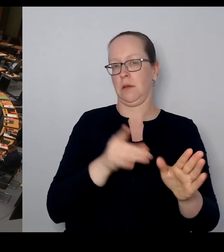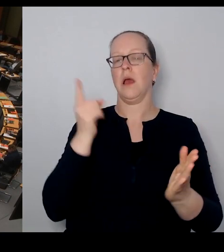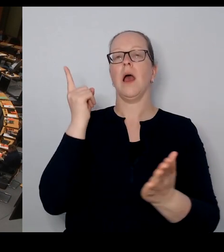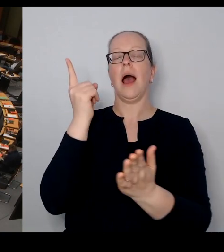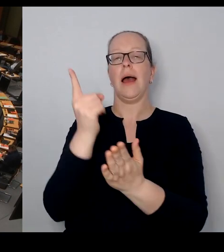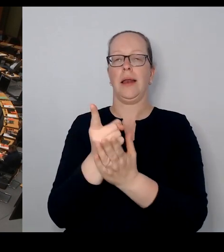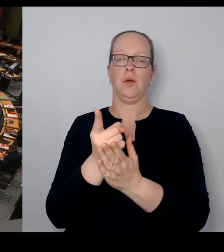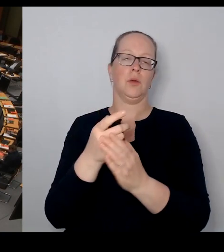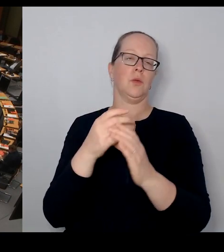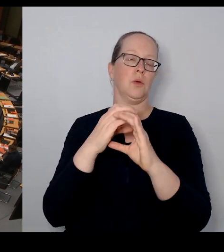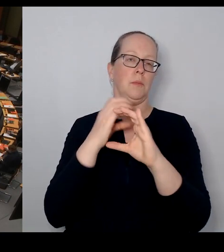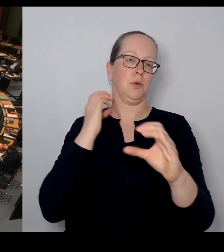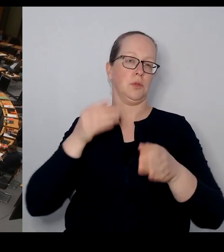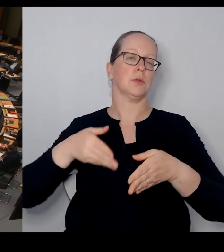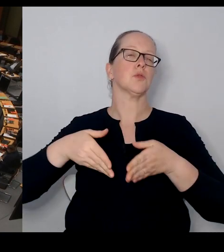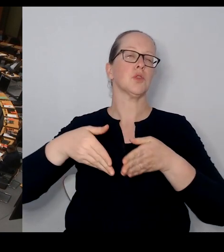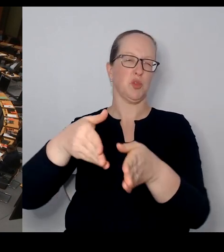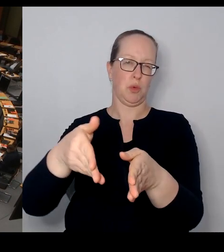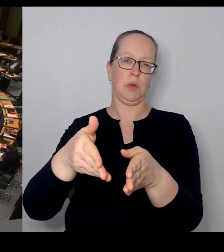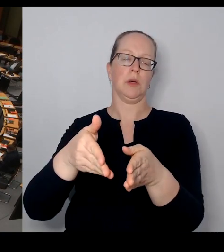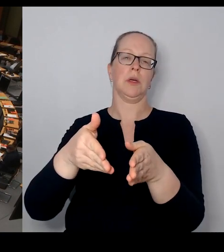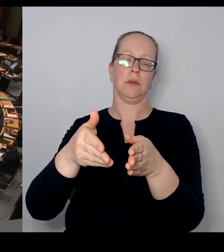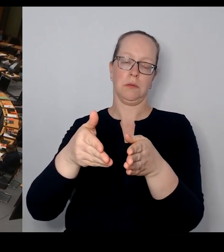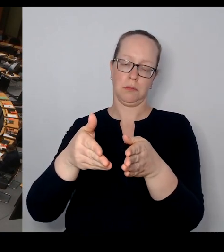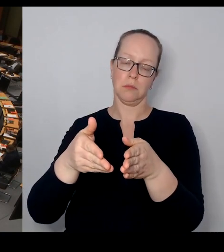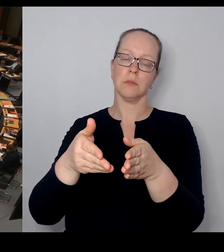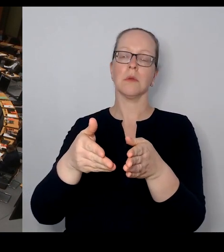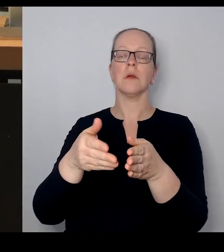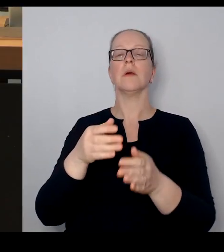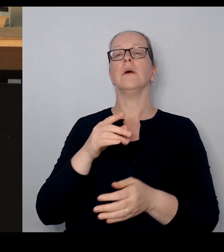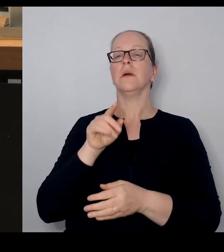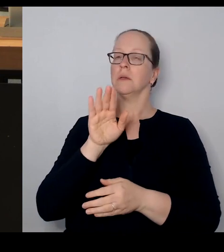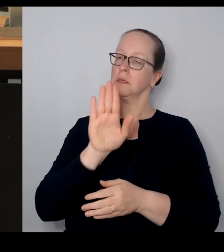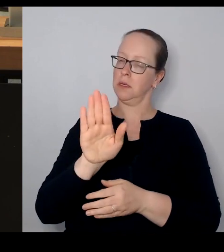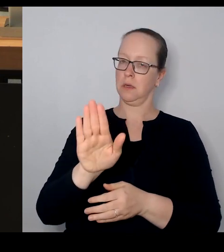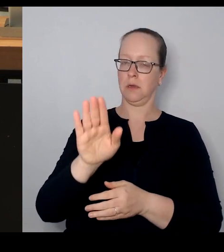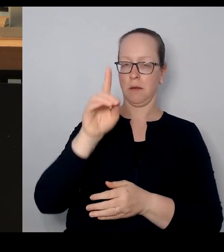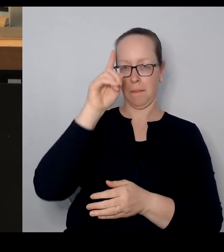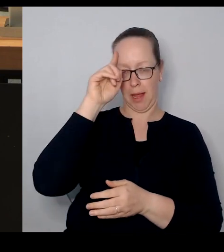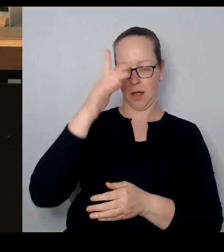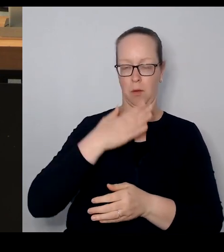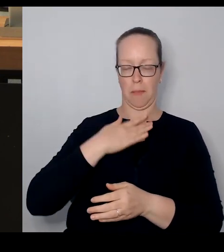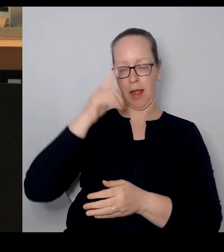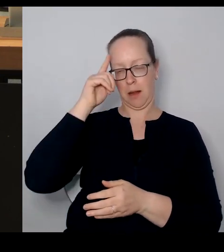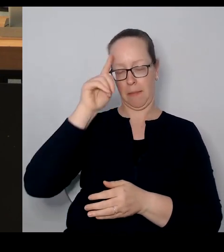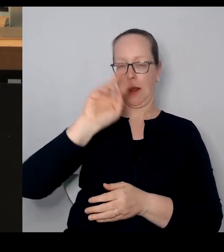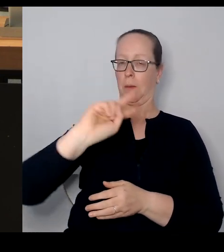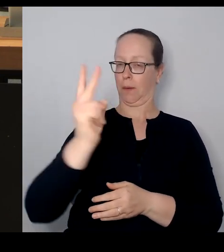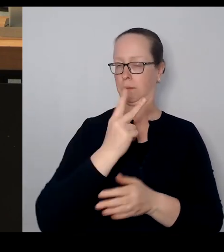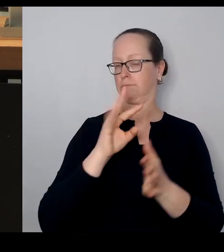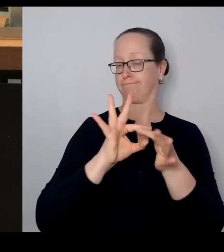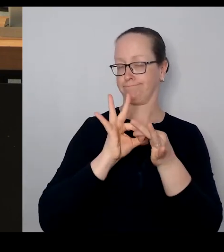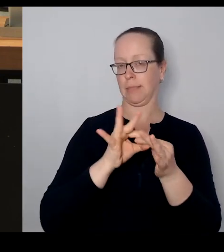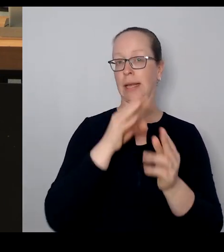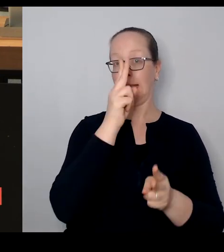Wenn ein Gericht das urteilt, dann ist das erst mal zu akzeptieren. Etwas anderes ist es, wenn man sich hinstellt als Vertreter